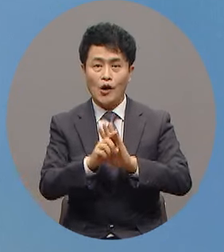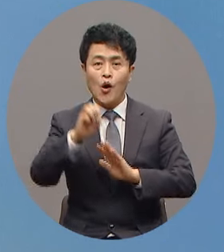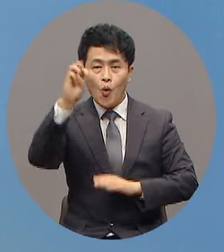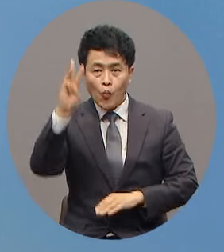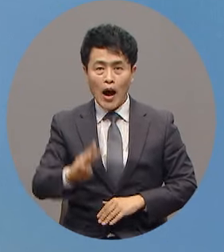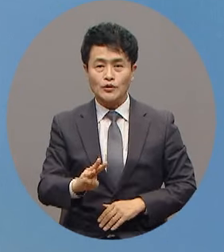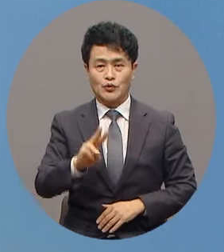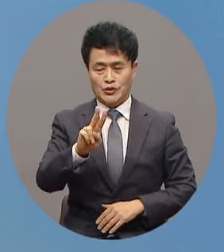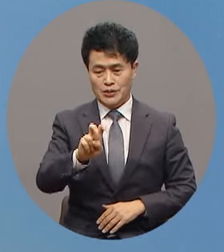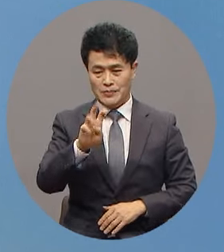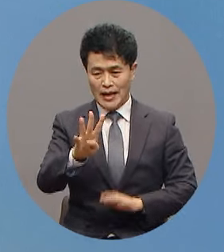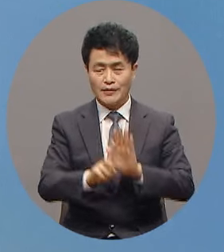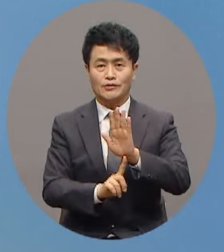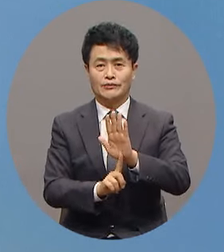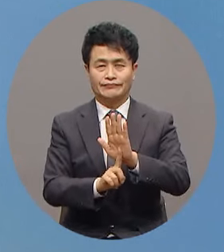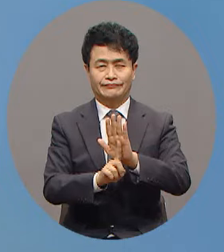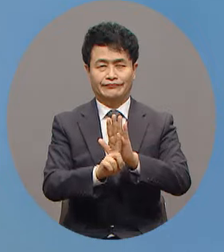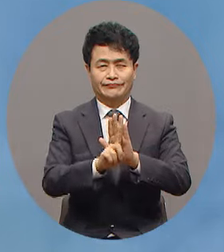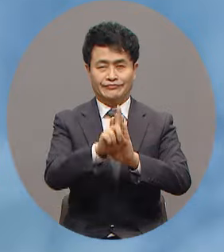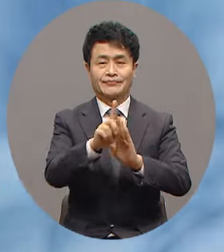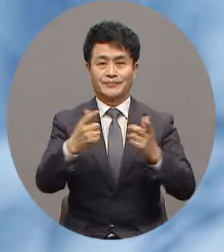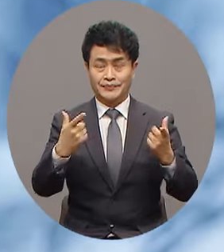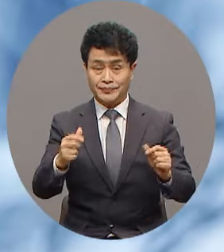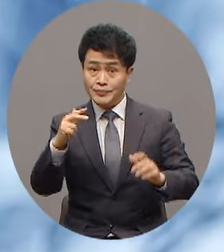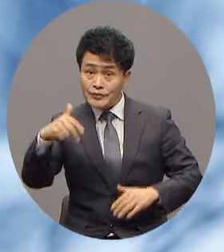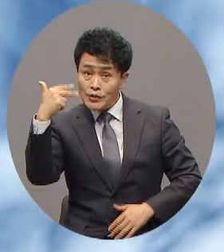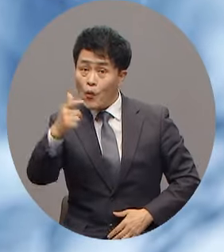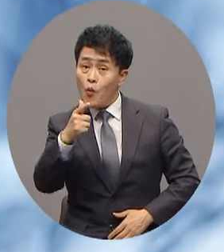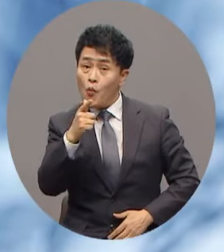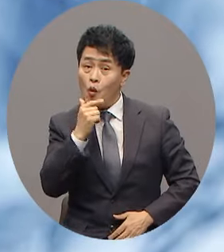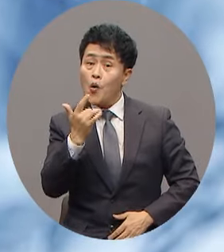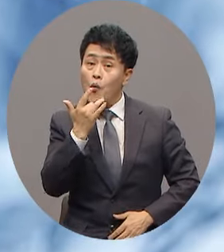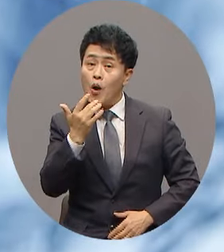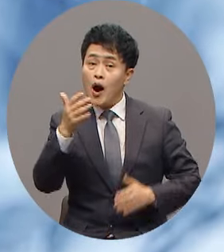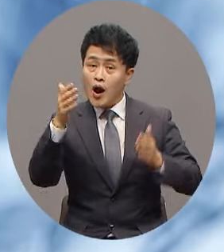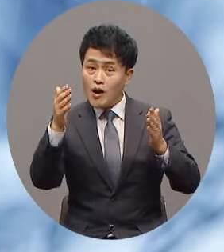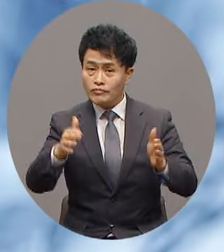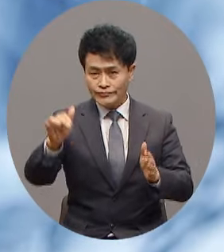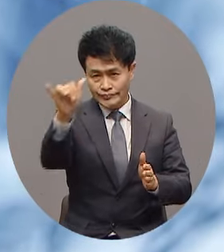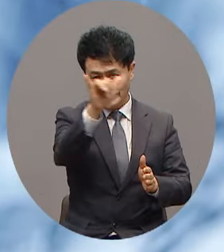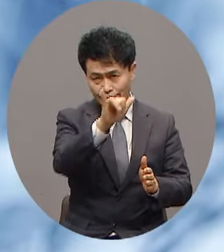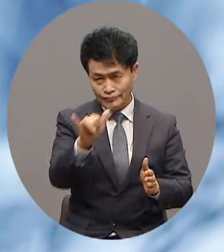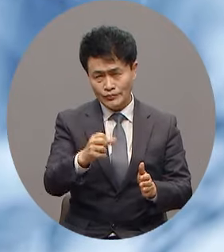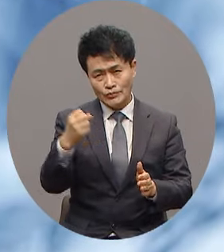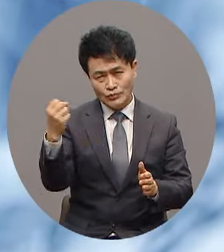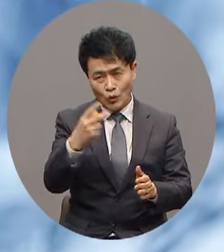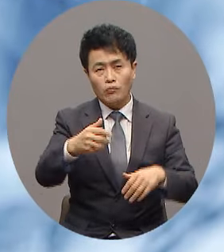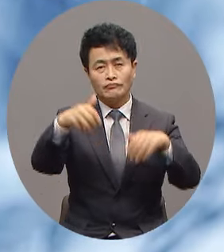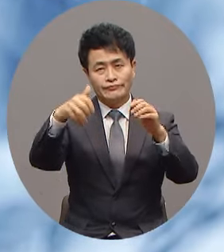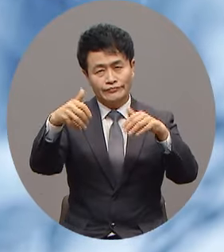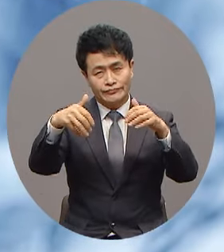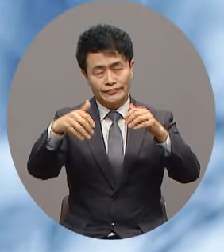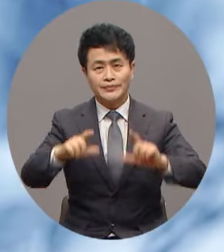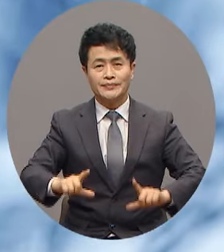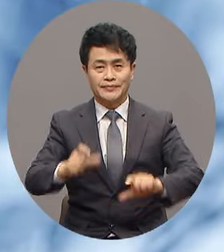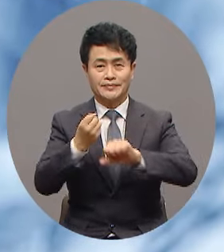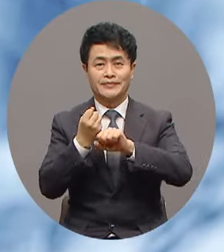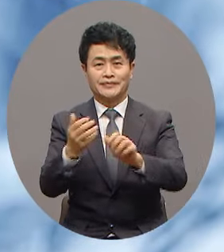서울이 18도, 대구 23도, 광주가 24도까지치솟겠습니다. 다음 주 월요일과 화요일 사이에는 전국적으로 또 한 차례 비가 내릴 전망입니다.